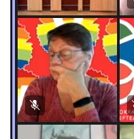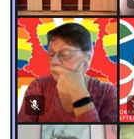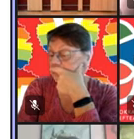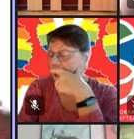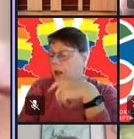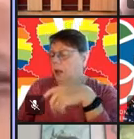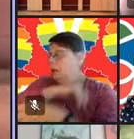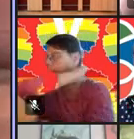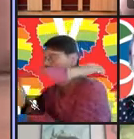Så blir falkås